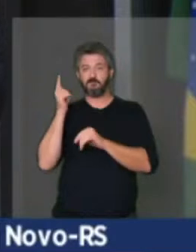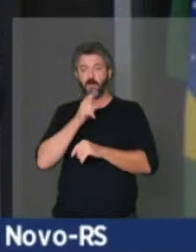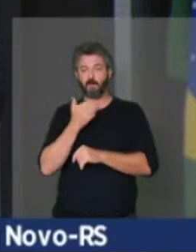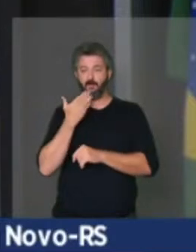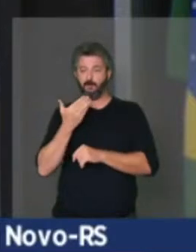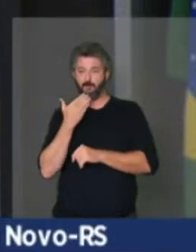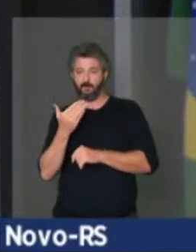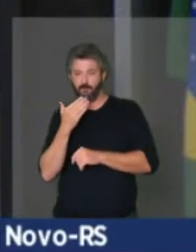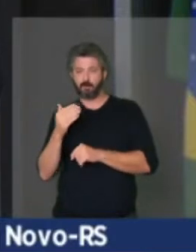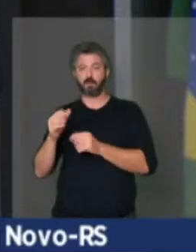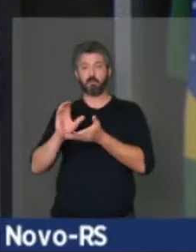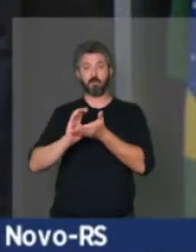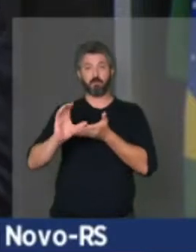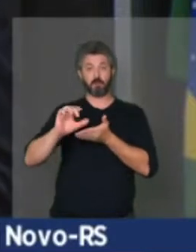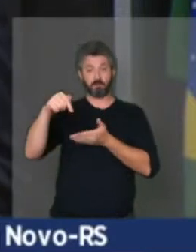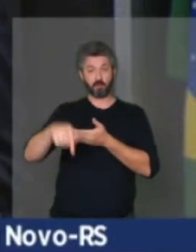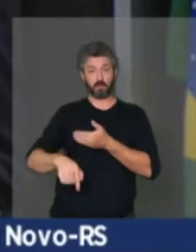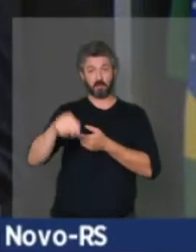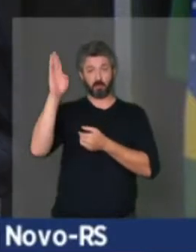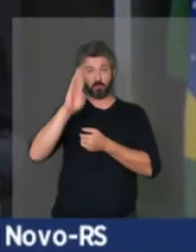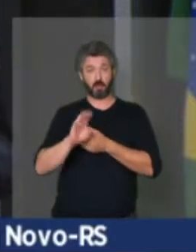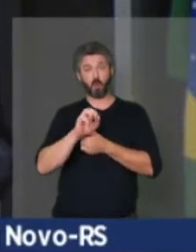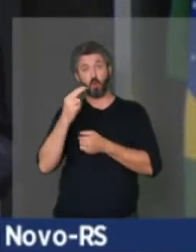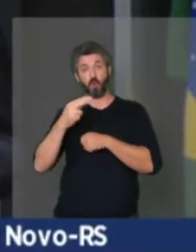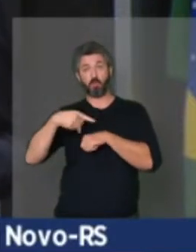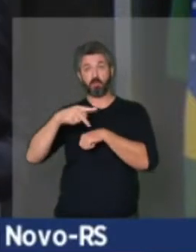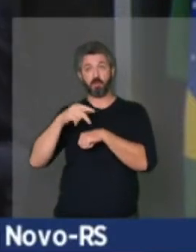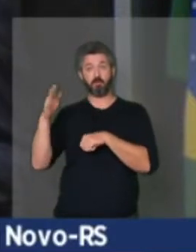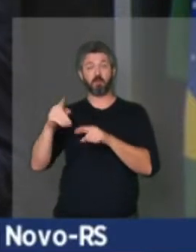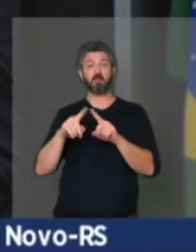OCORRE QUE O MINISTRO... DEIXOU CLARO... QUANDO ASSUMIU O MINISTÉRIO QUE JÁ EXISTIAM